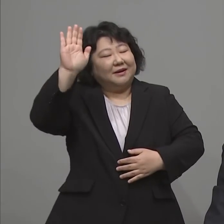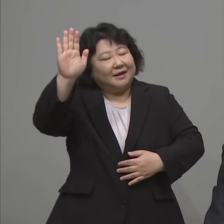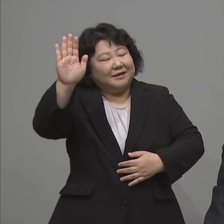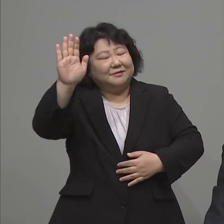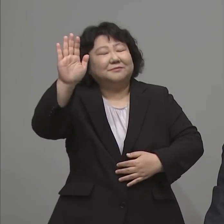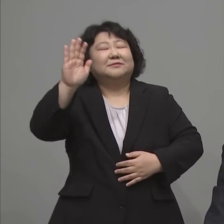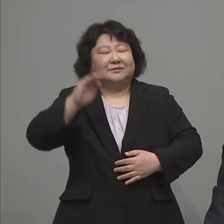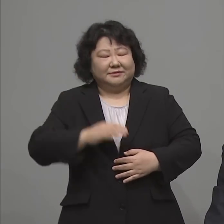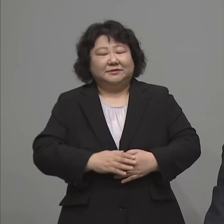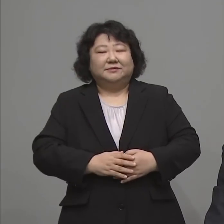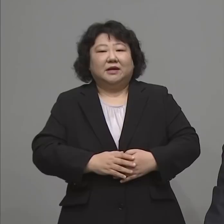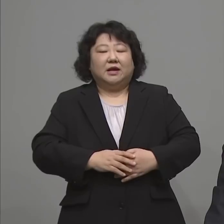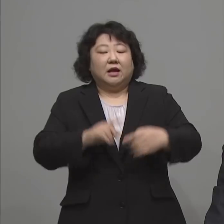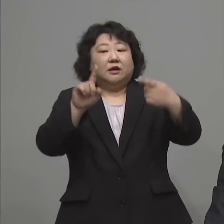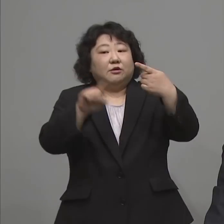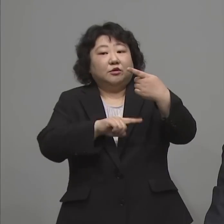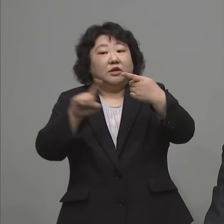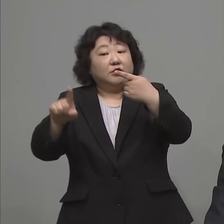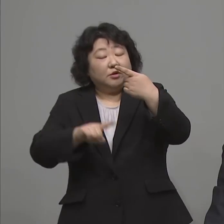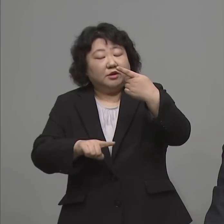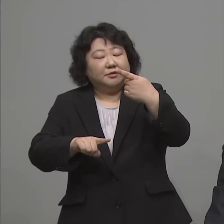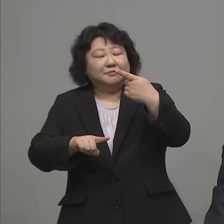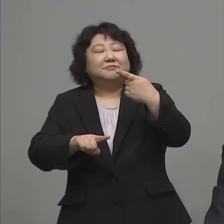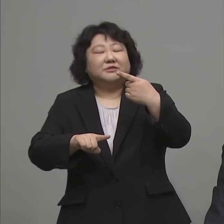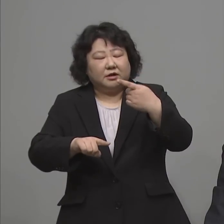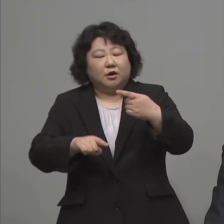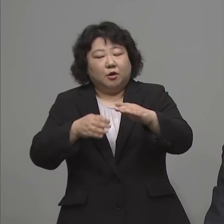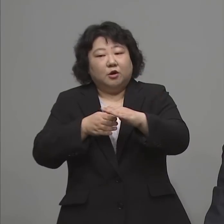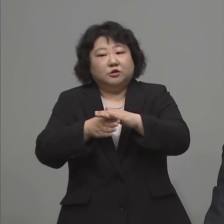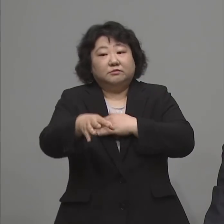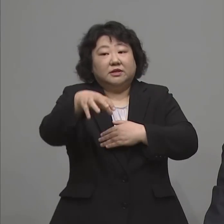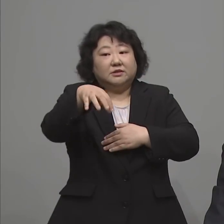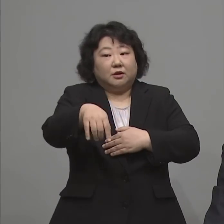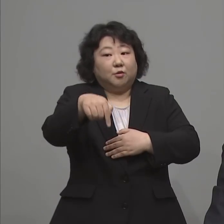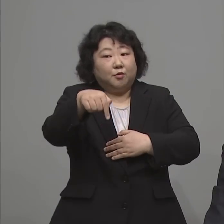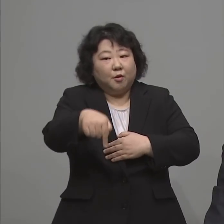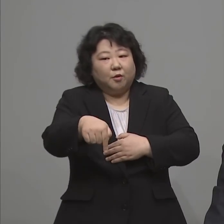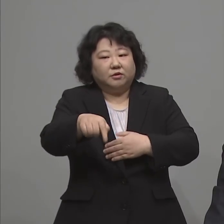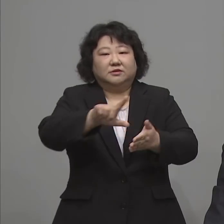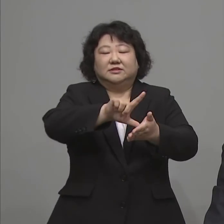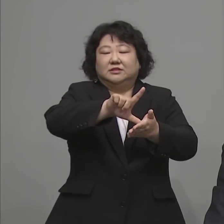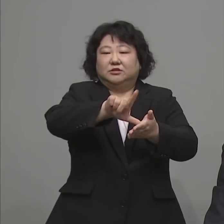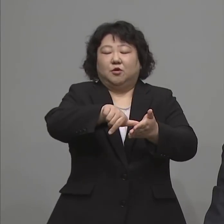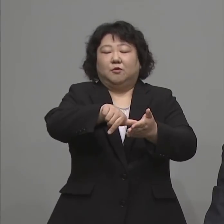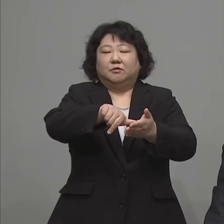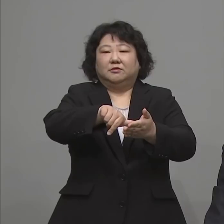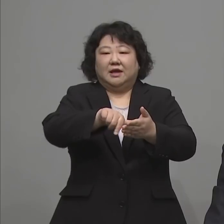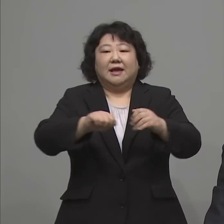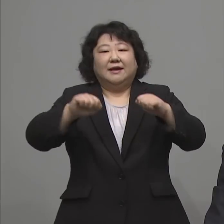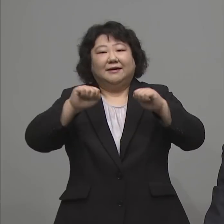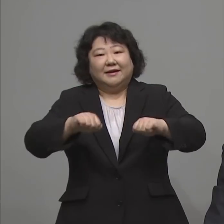一人一人の県民を すべての出発点として 地方から 活力を生み出し